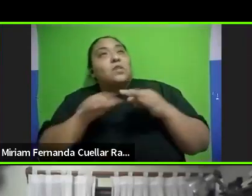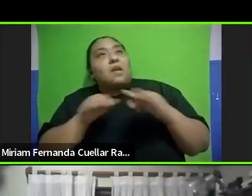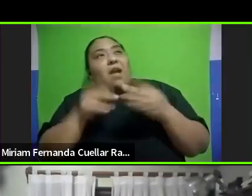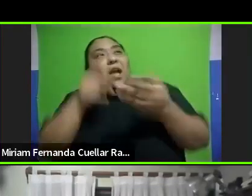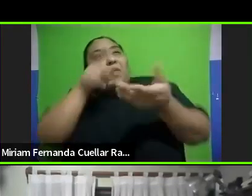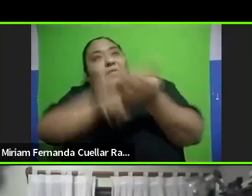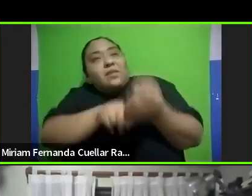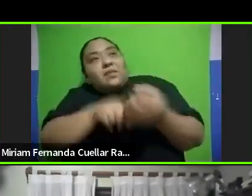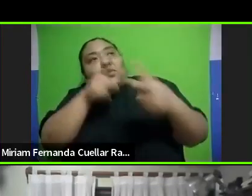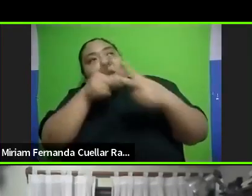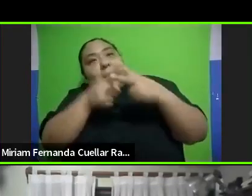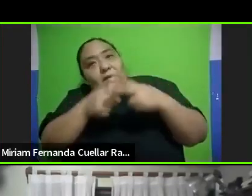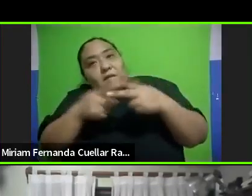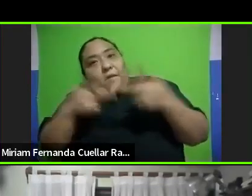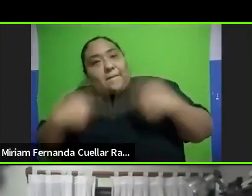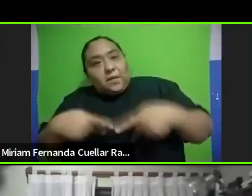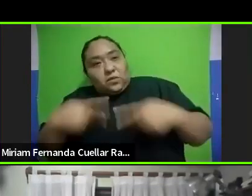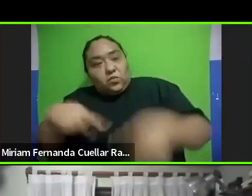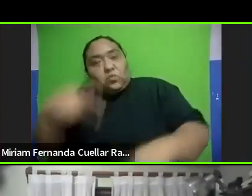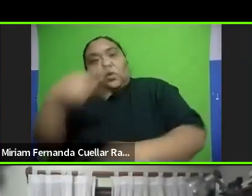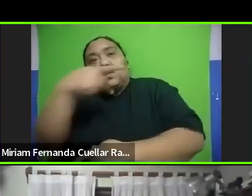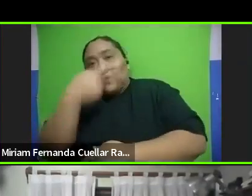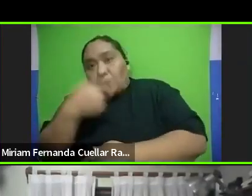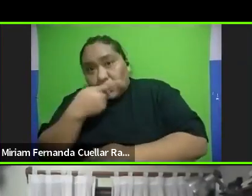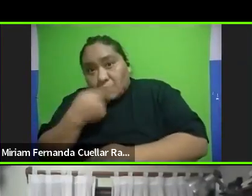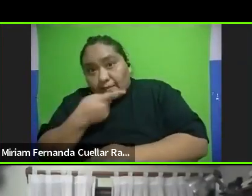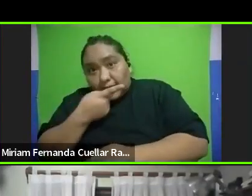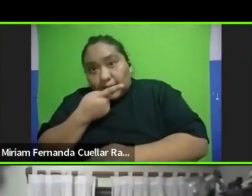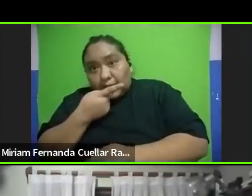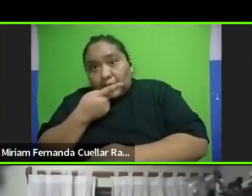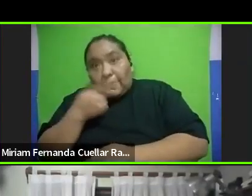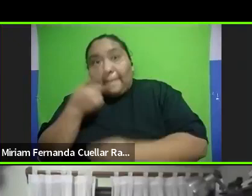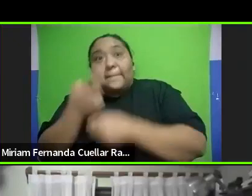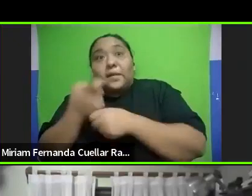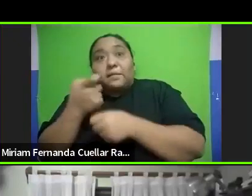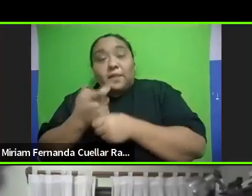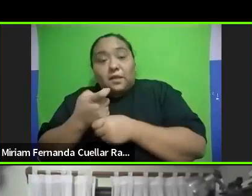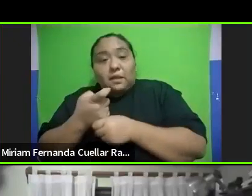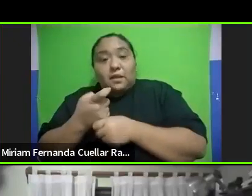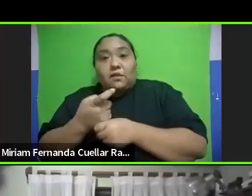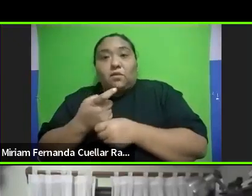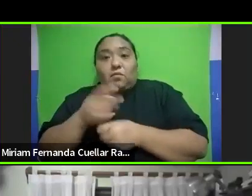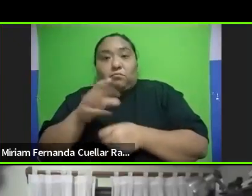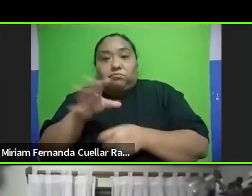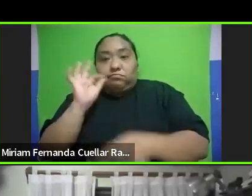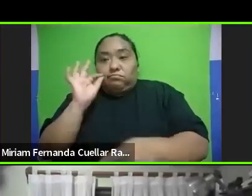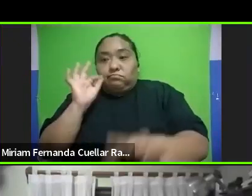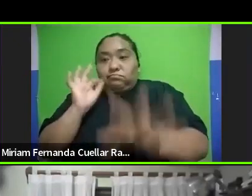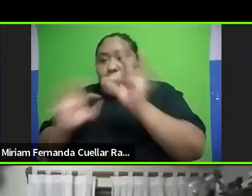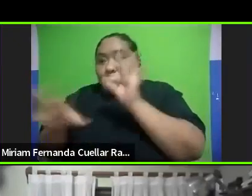hemos trabajado en matemáticas matemáticas, con personas oyentes Hay que elegir. Allá Hay muchas que elegir. Allá. Hay mucho,